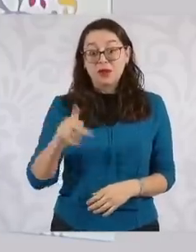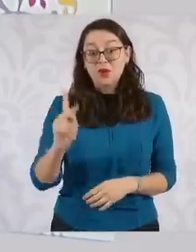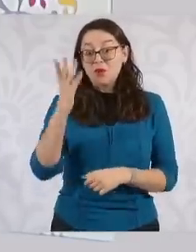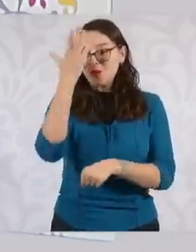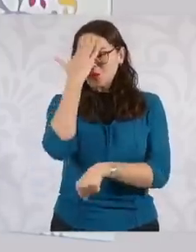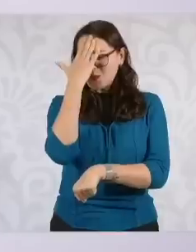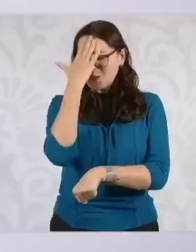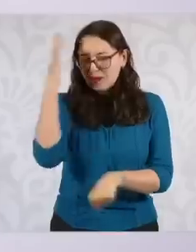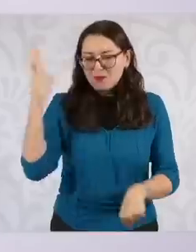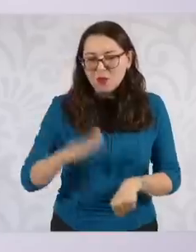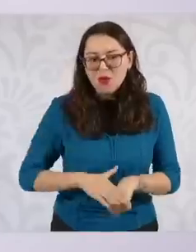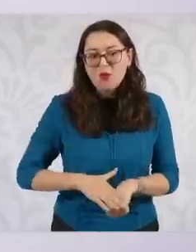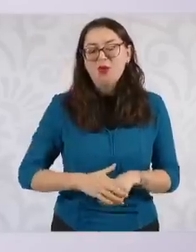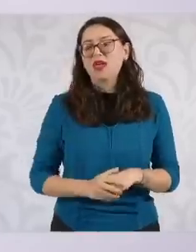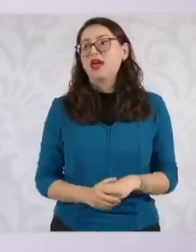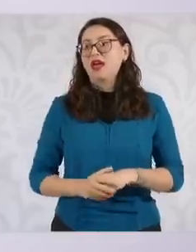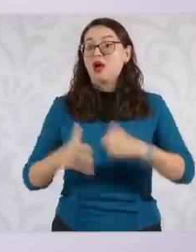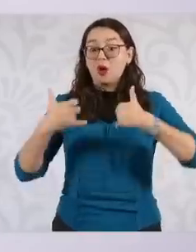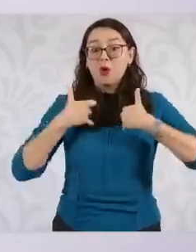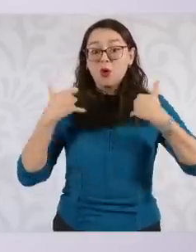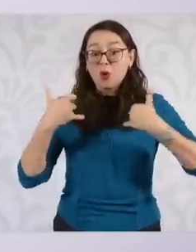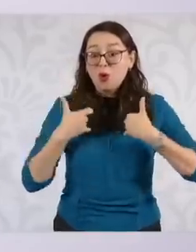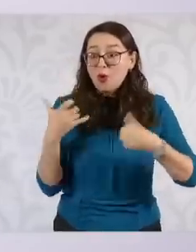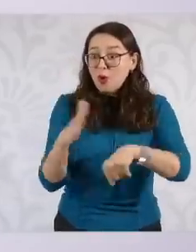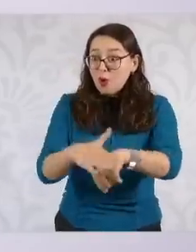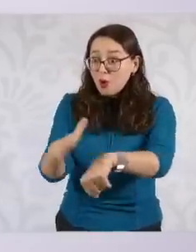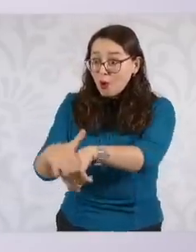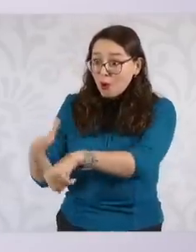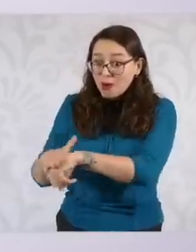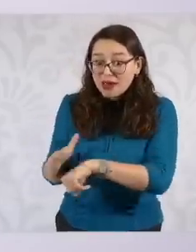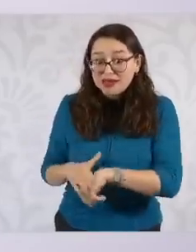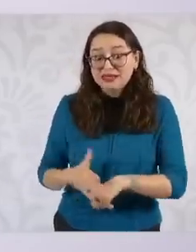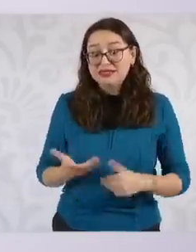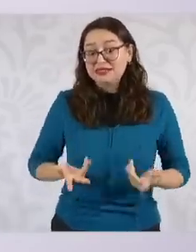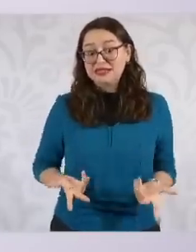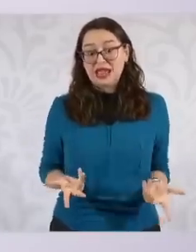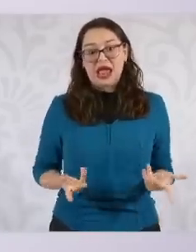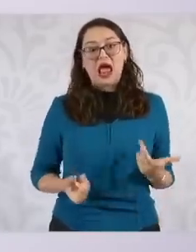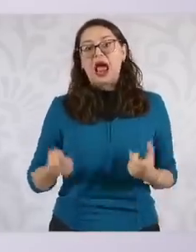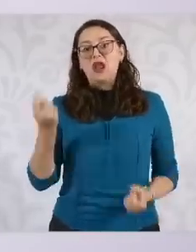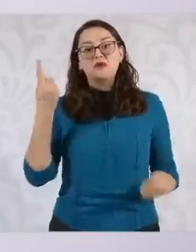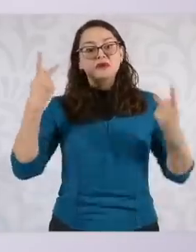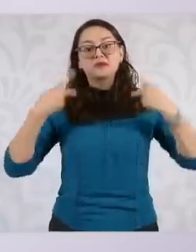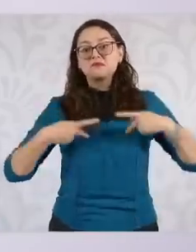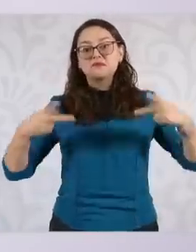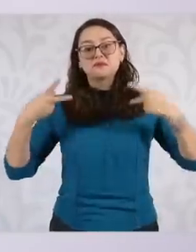a los jóvenes hay jóvenes que nacieron en 2006 tienen hoy 18